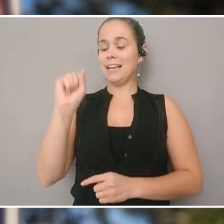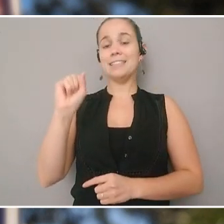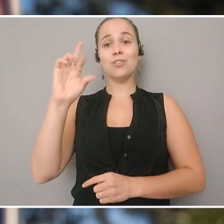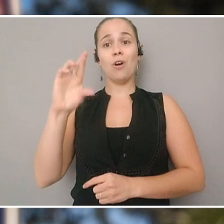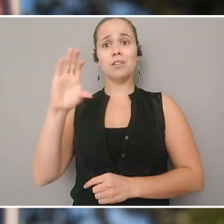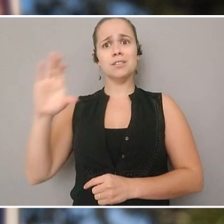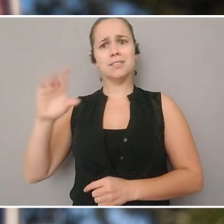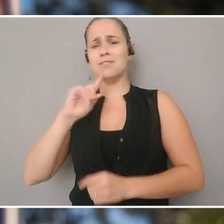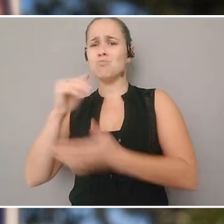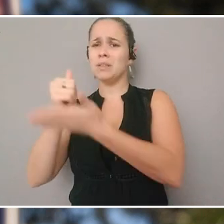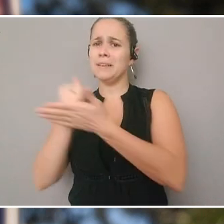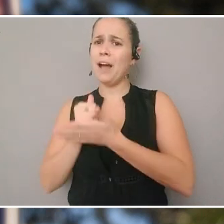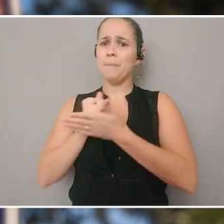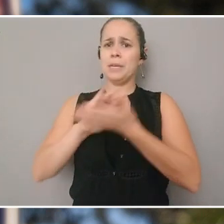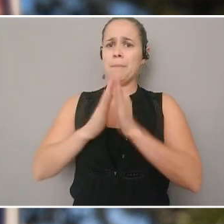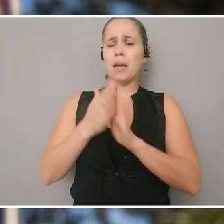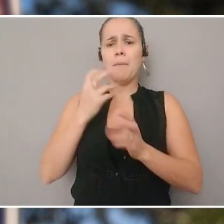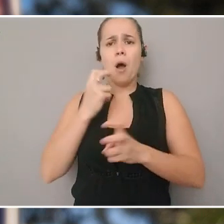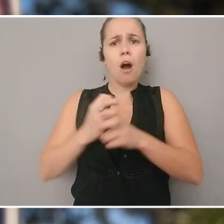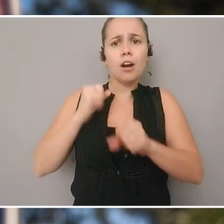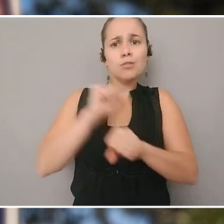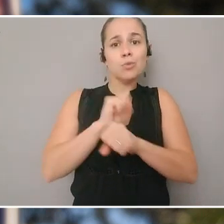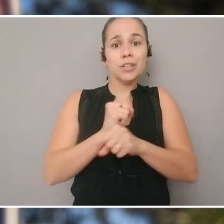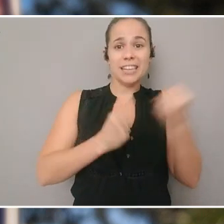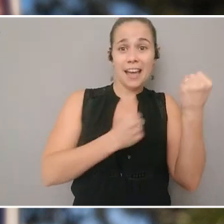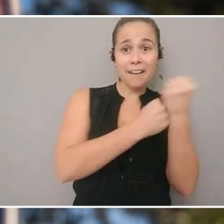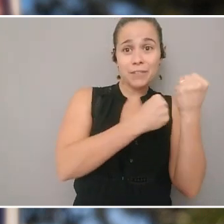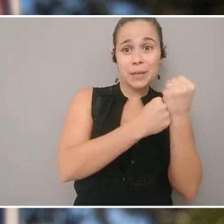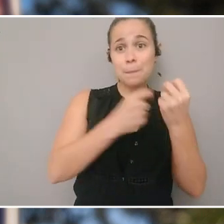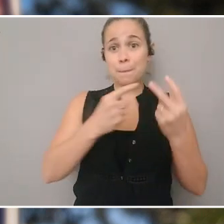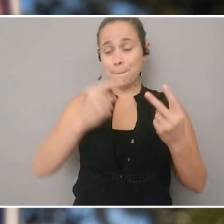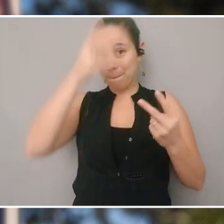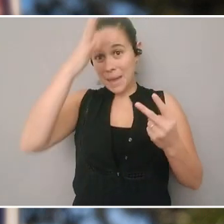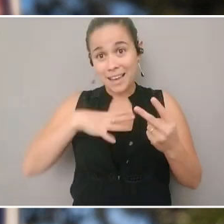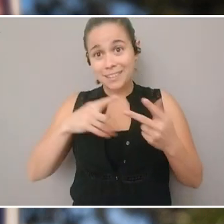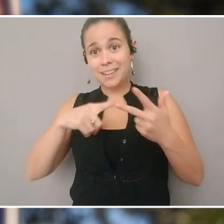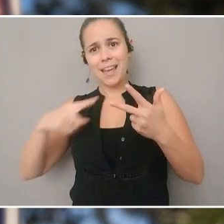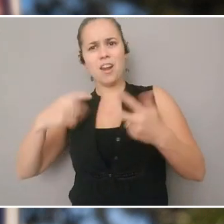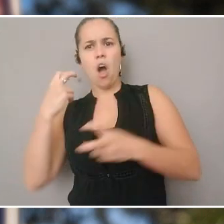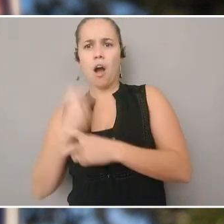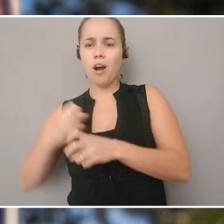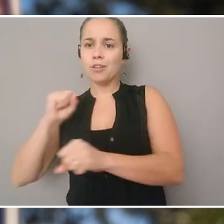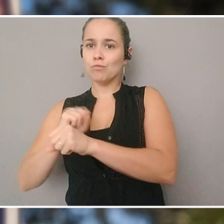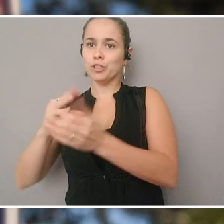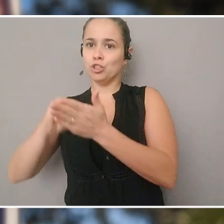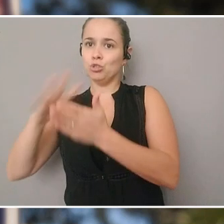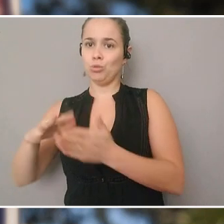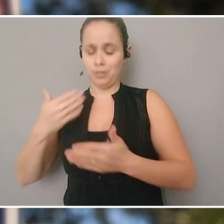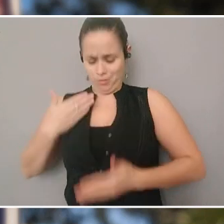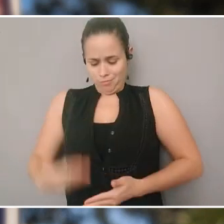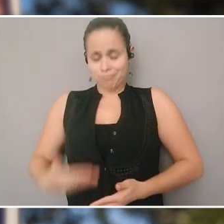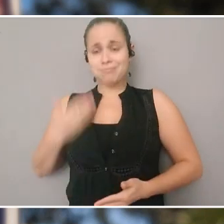hombre y estudiante que soy hoy